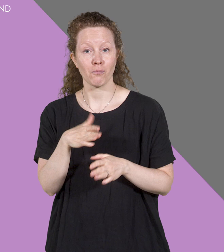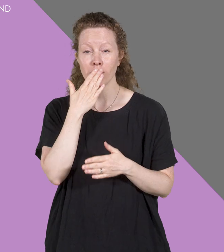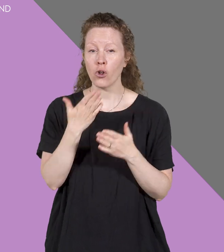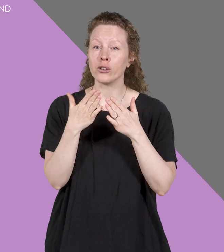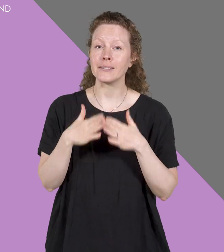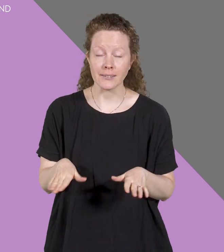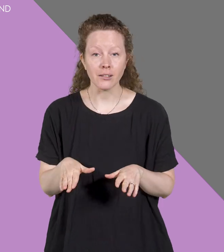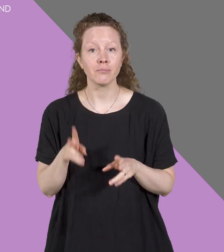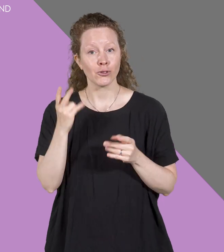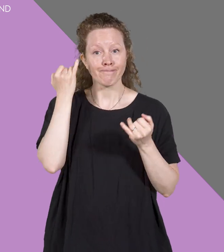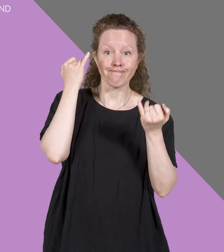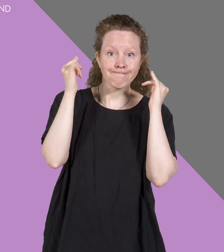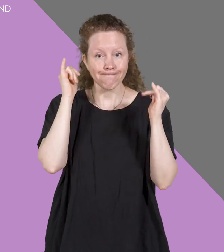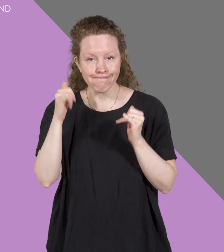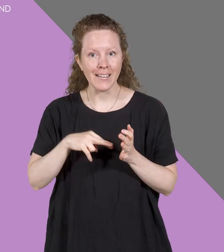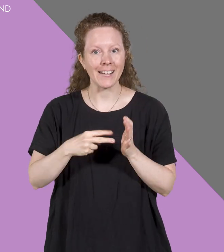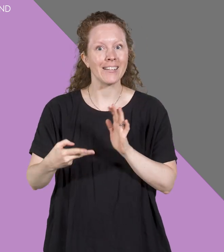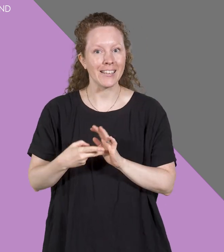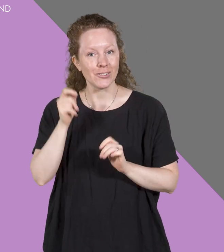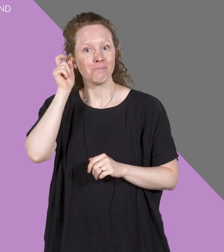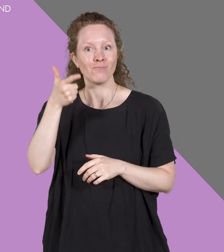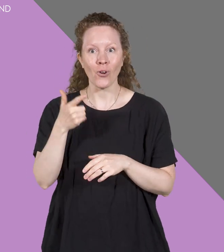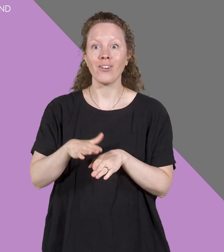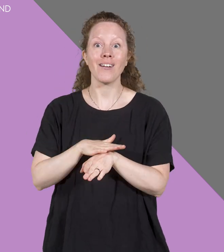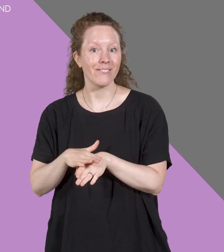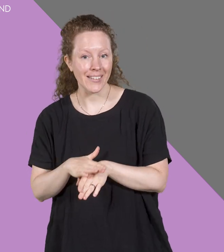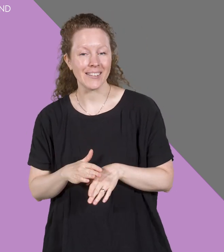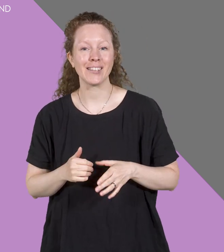genom att utnyttja teknologin på ett insiktsfullt sätt.